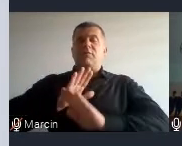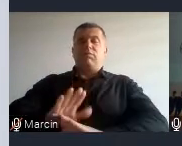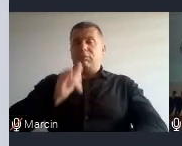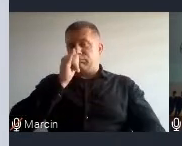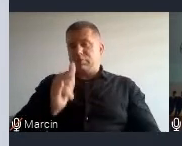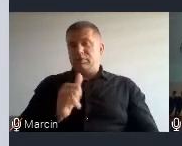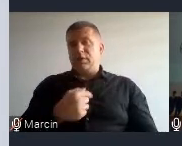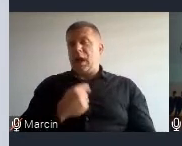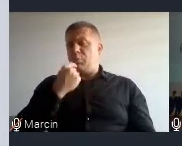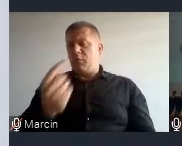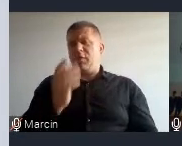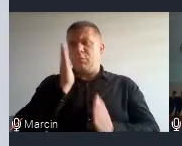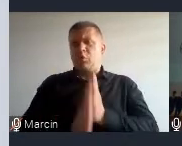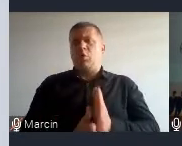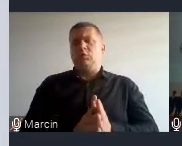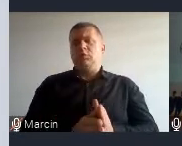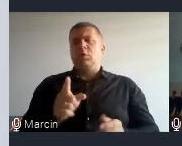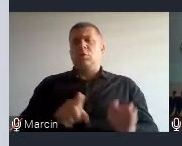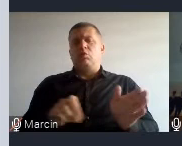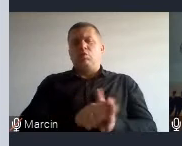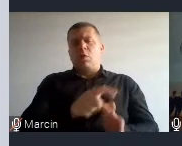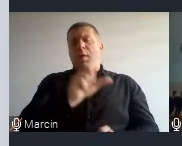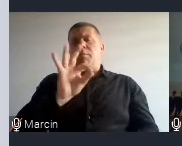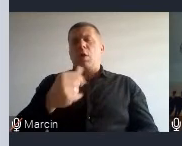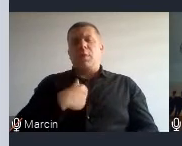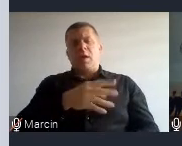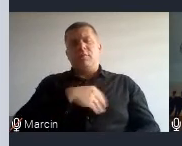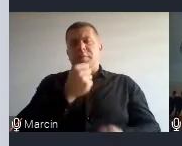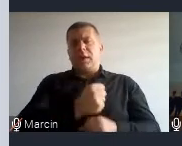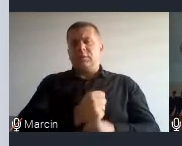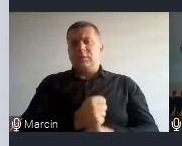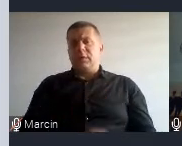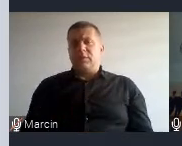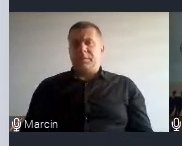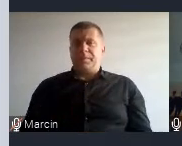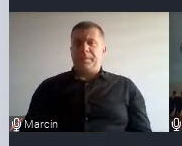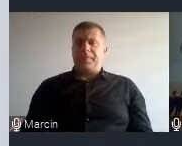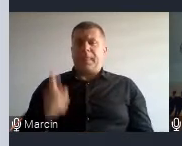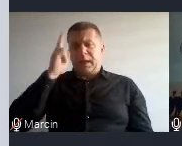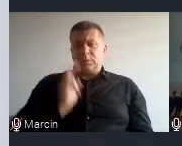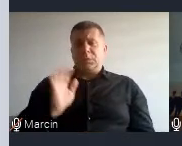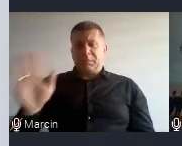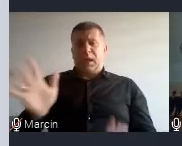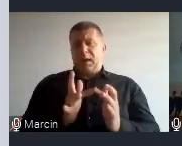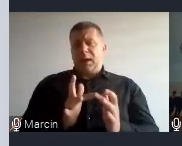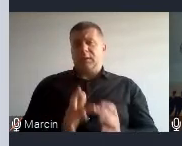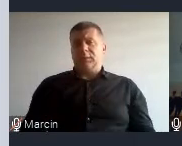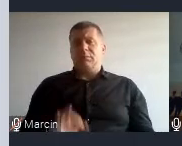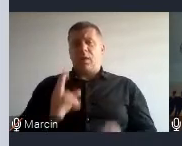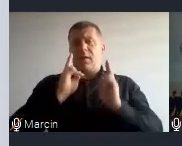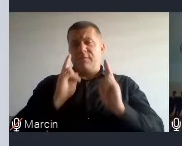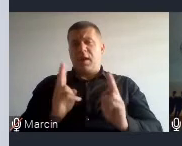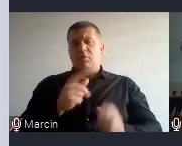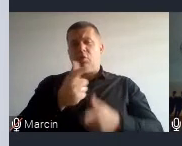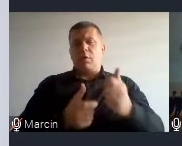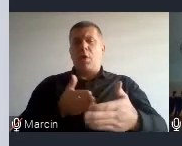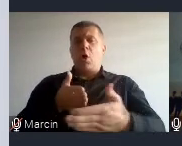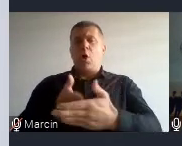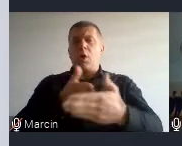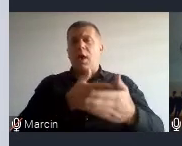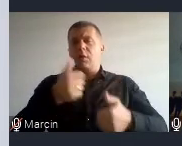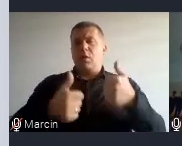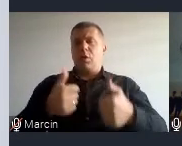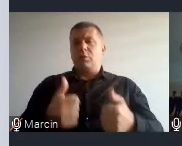Ja powiedziałem wprost podmiotowi z którym pracowałem, że Instytucja ma rację, ponieważ faktycznie ograniczono konkurencję.